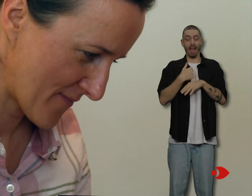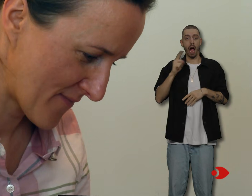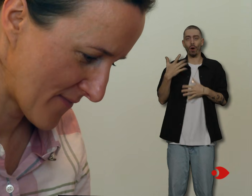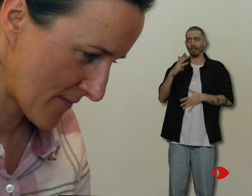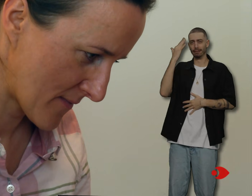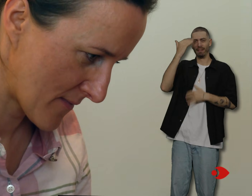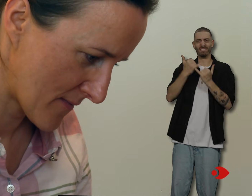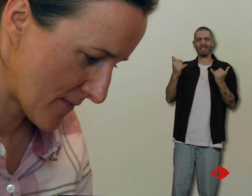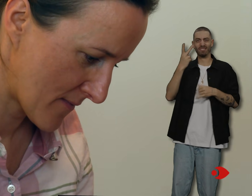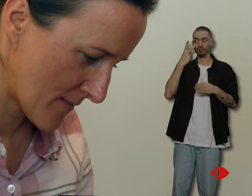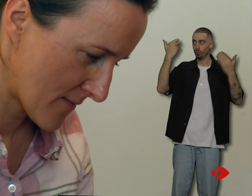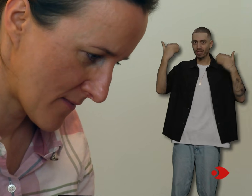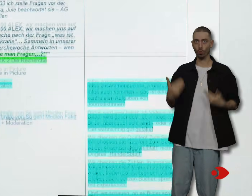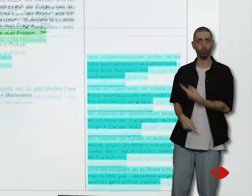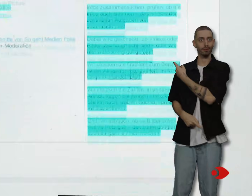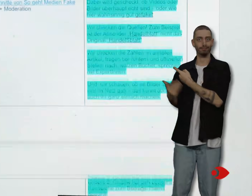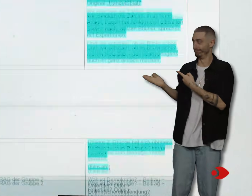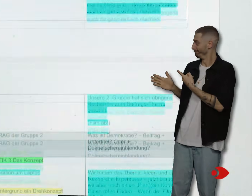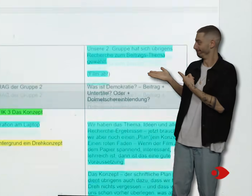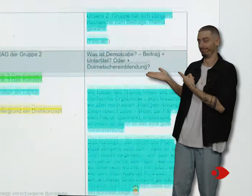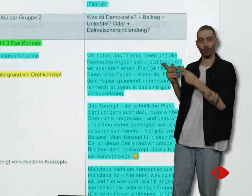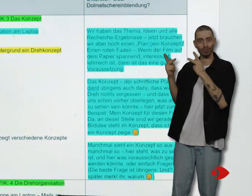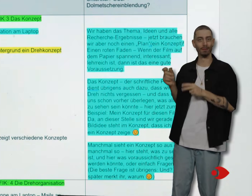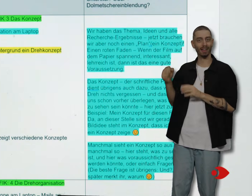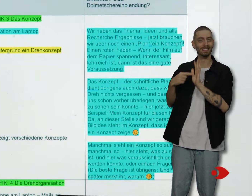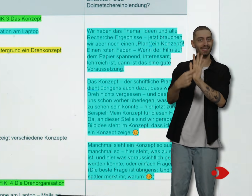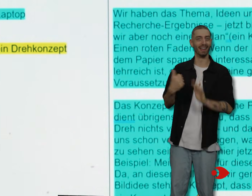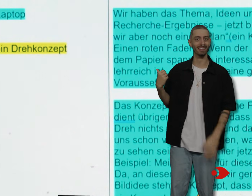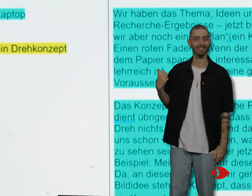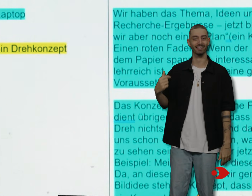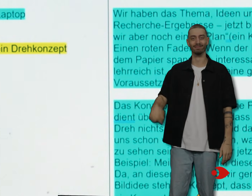Da steht in meinem Konzept für diesen Film als Bildidee, dass ich euch ein Konzept zeige.